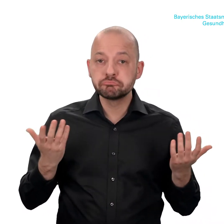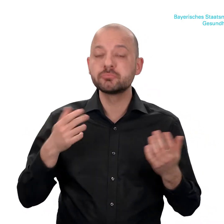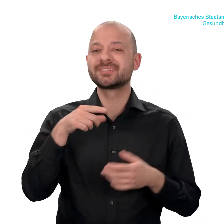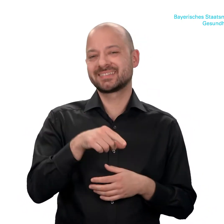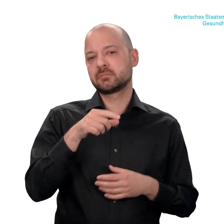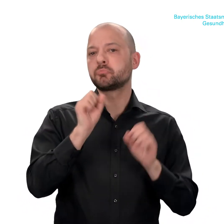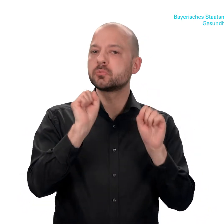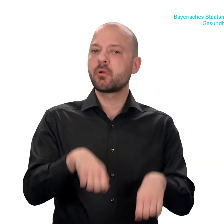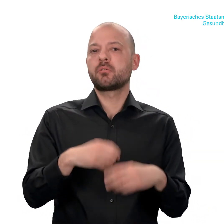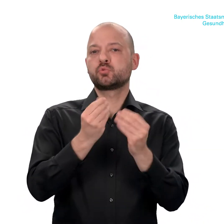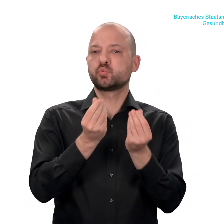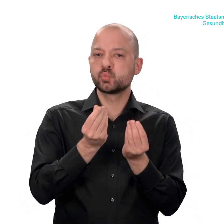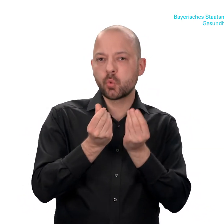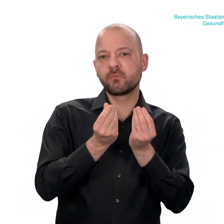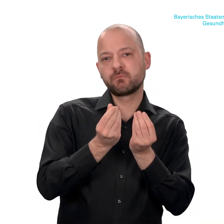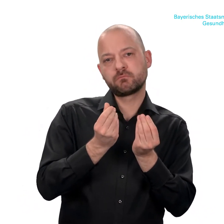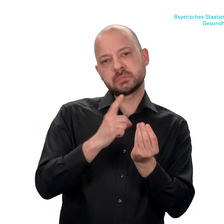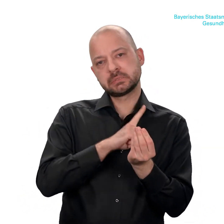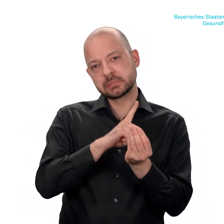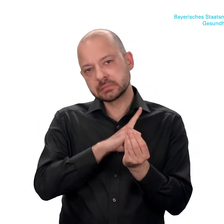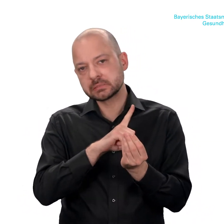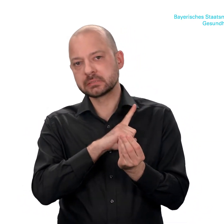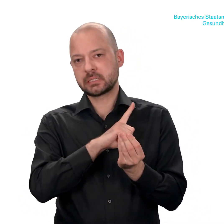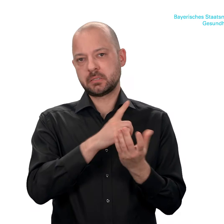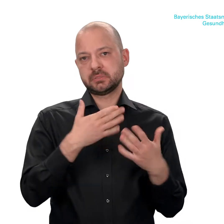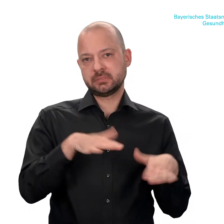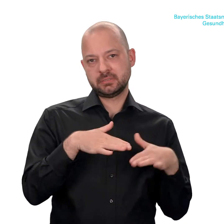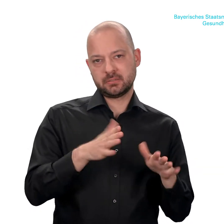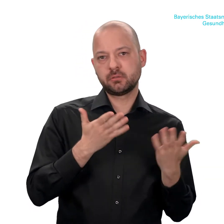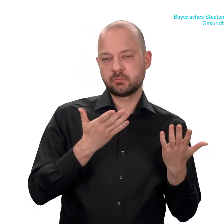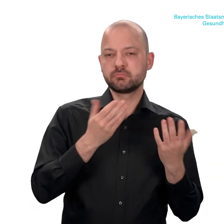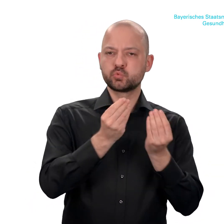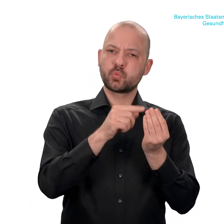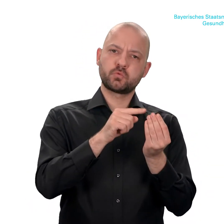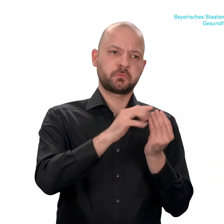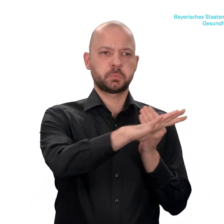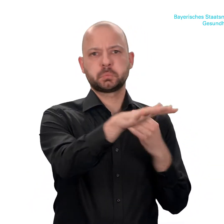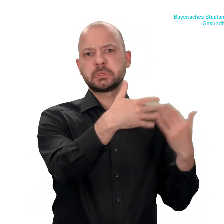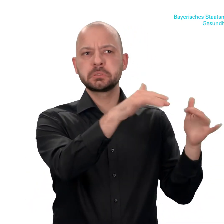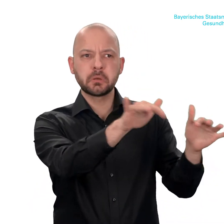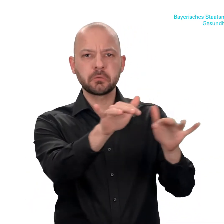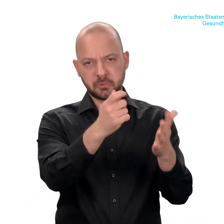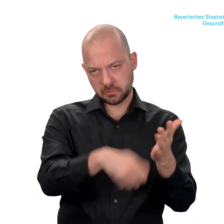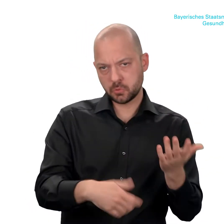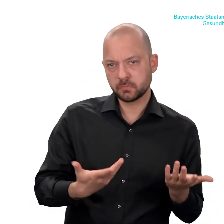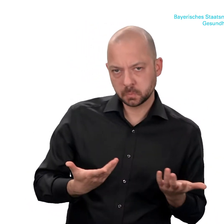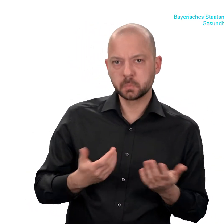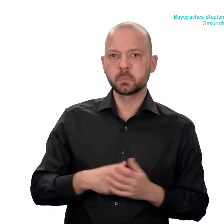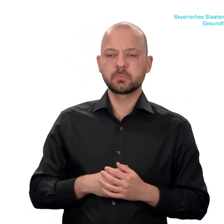Community-Masken bestehen aus handelsüblichen Stoffen